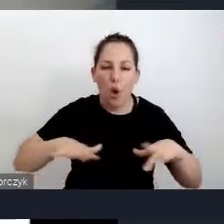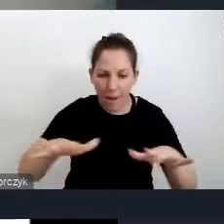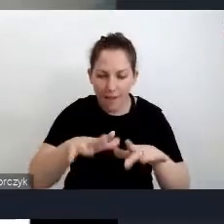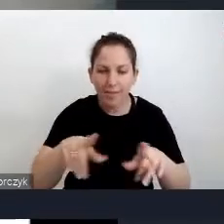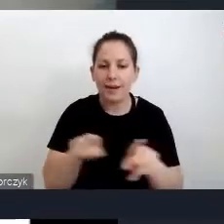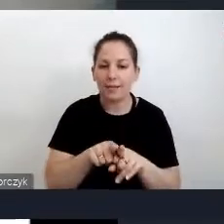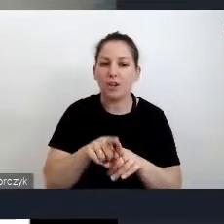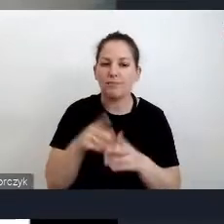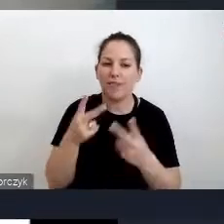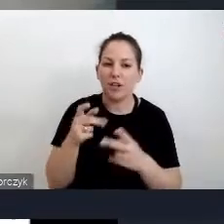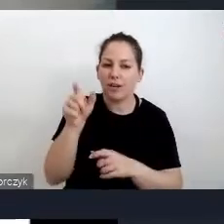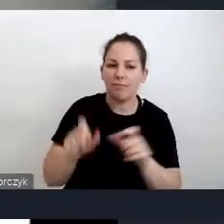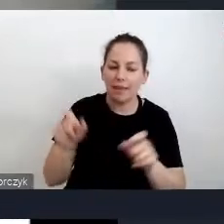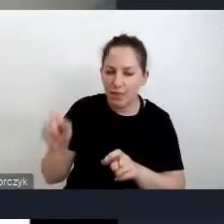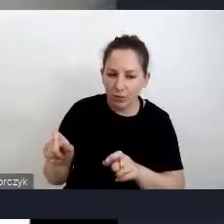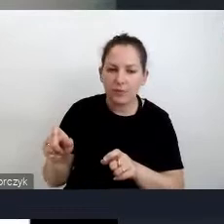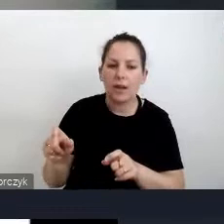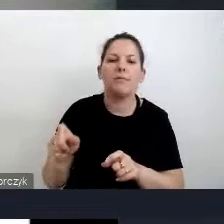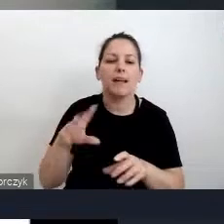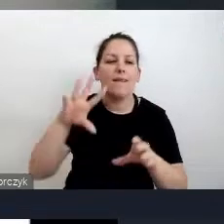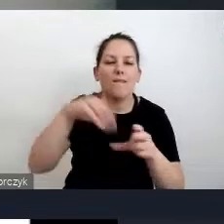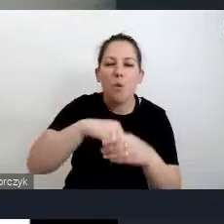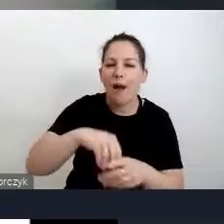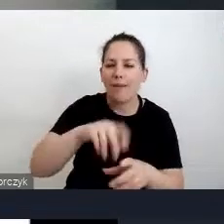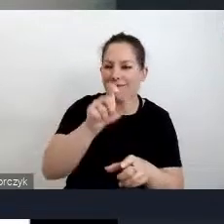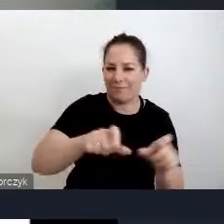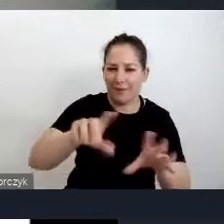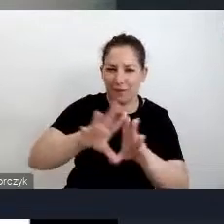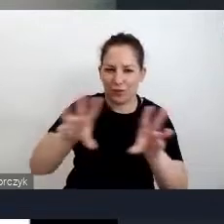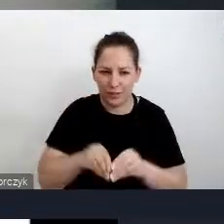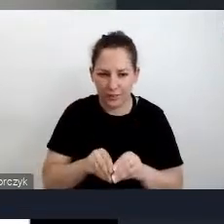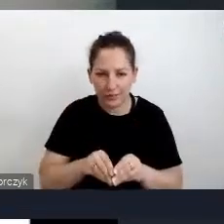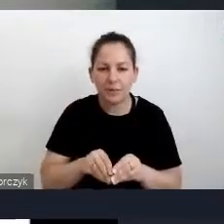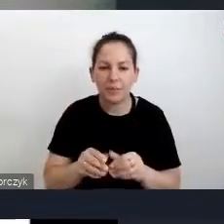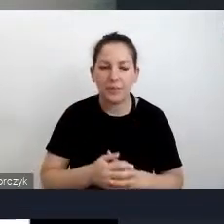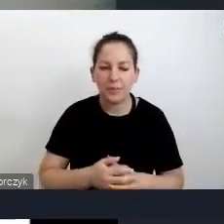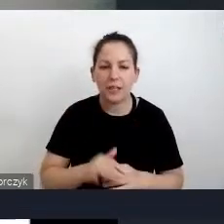a do ich realizacji potrzebny jest wkład wszystkich władz miasta, lokalnych firm, stowarzyszeń i mieszkańców.